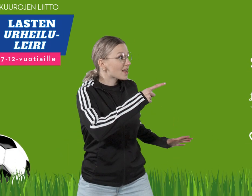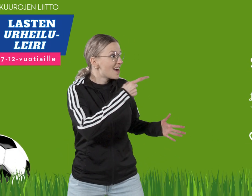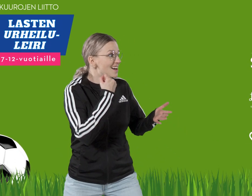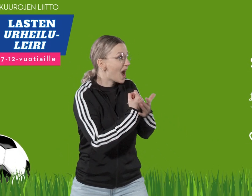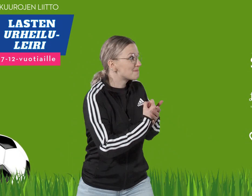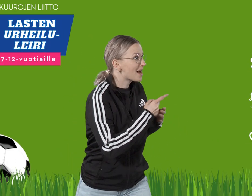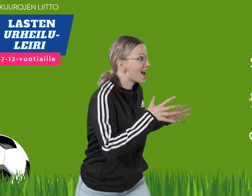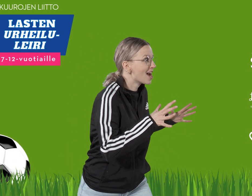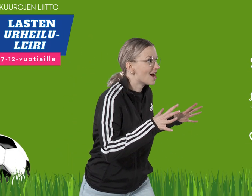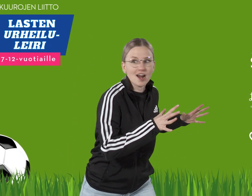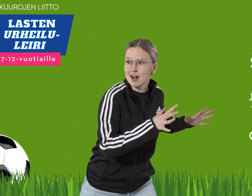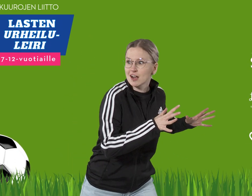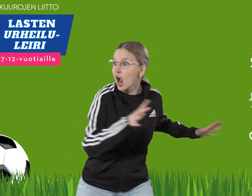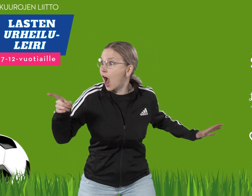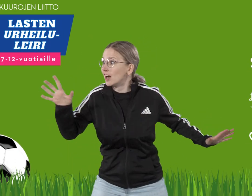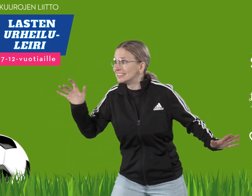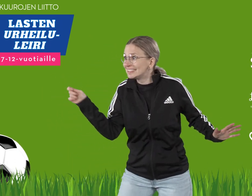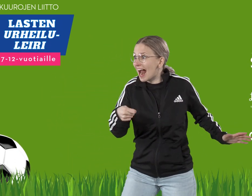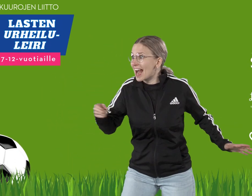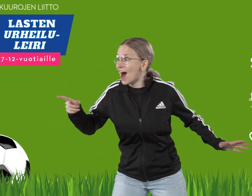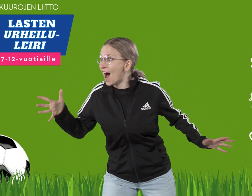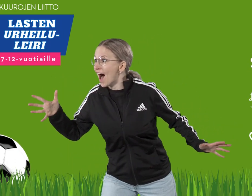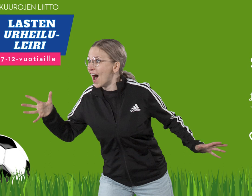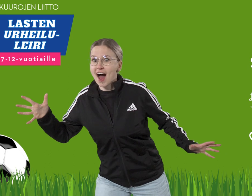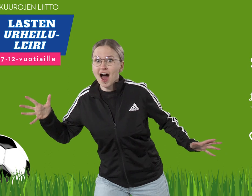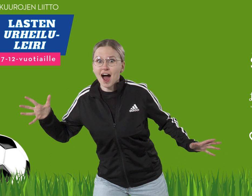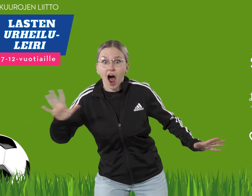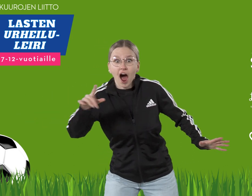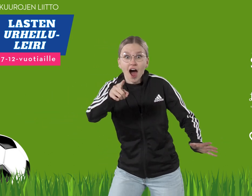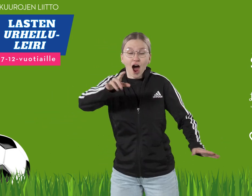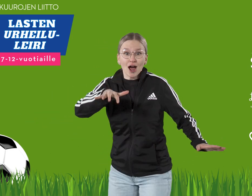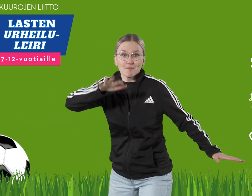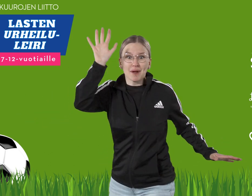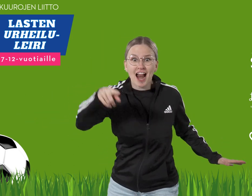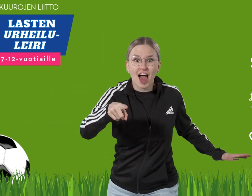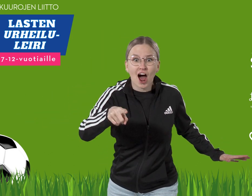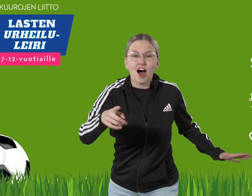Fudista! Sählyä! Koripalloa!